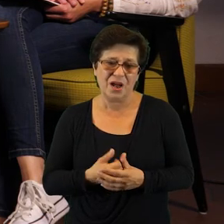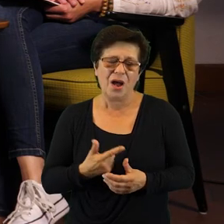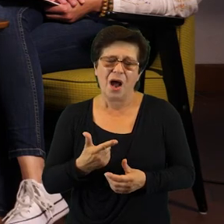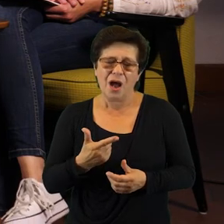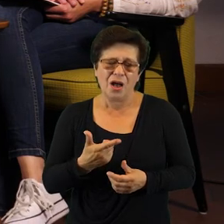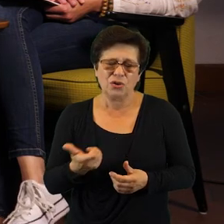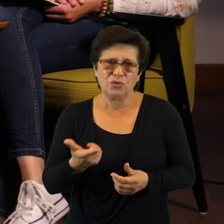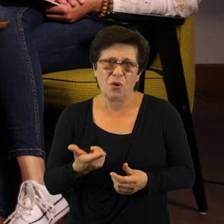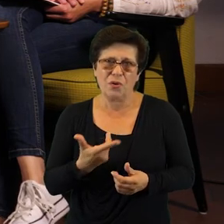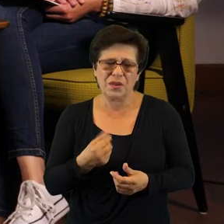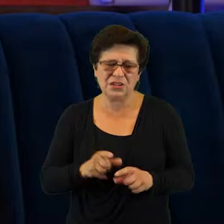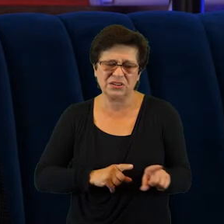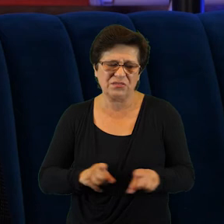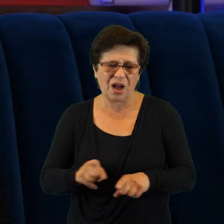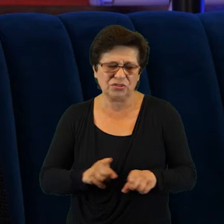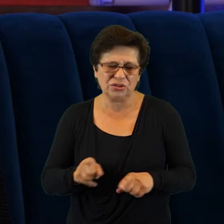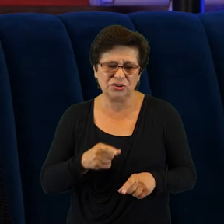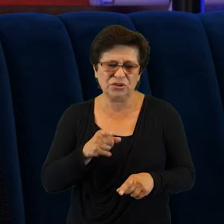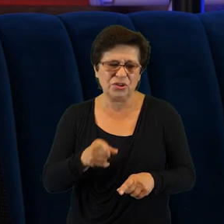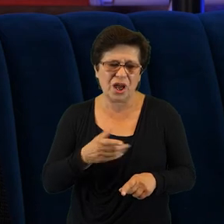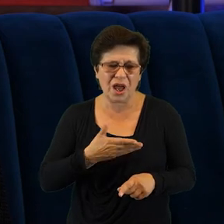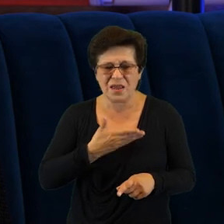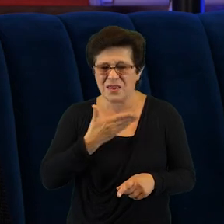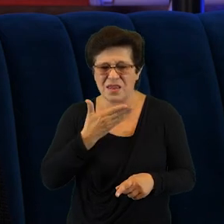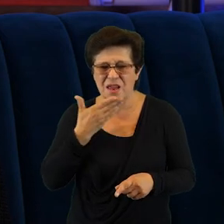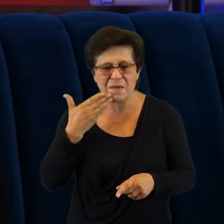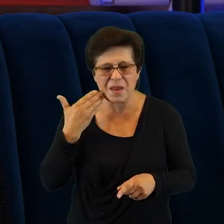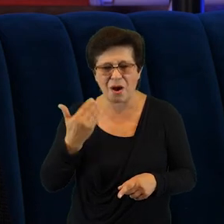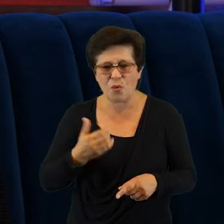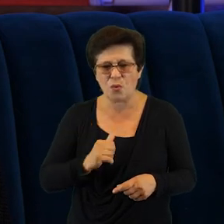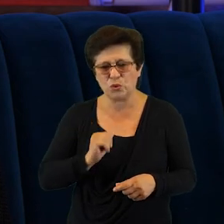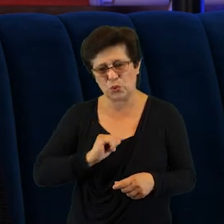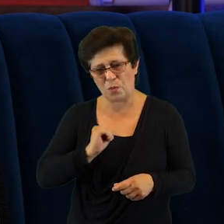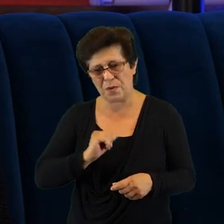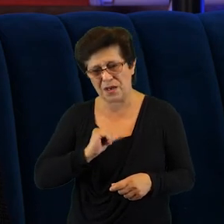Właśnie to chciałam powiedzieć, że Słonimski był prowokatorem,